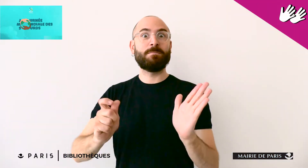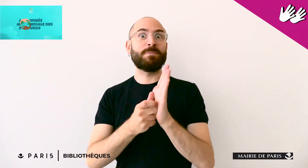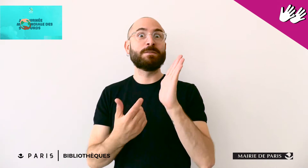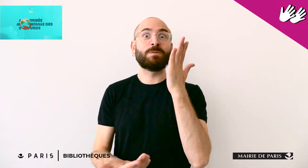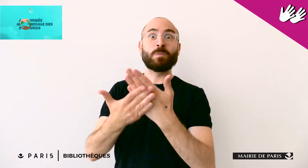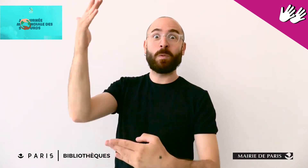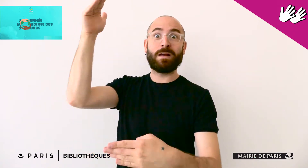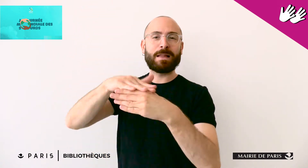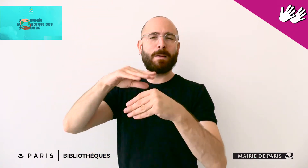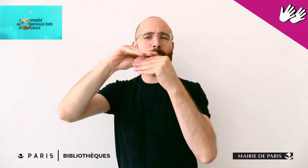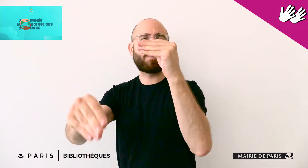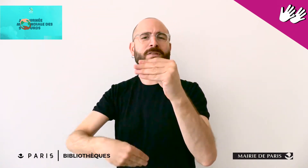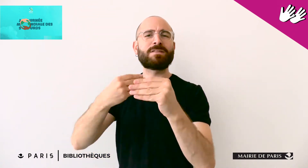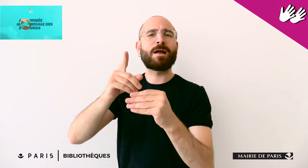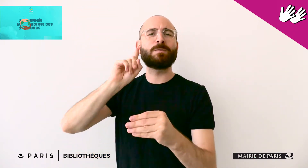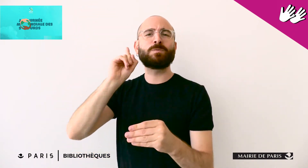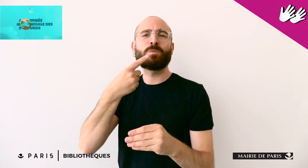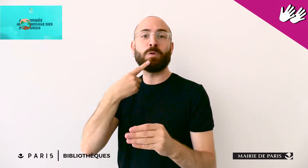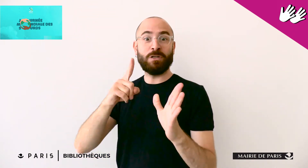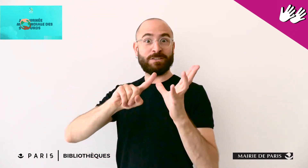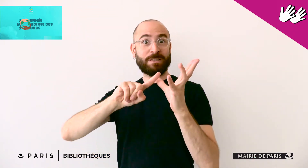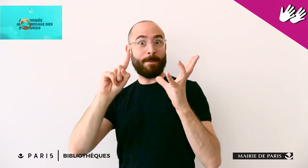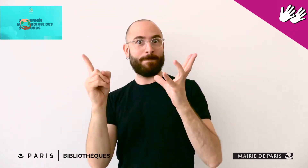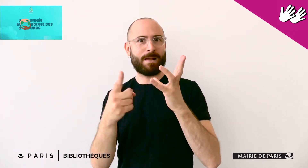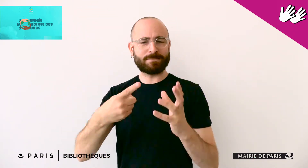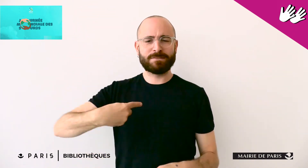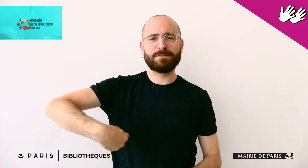Dans le cadre de la journée mondiale des Sourds,